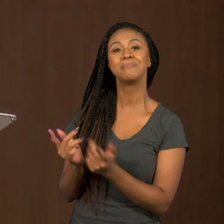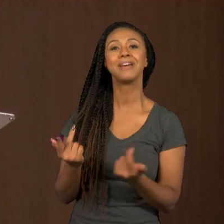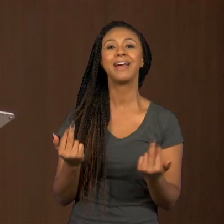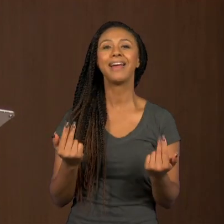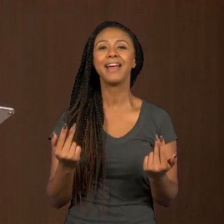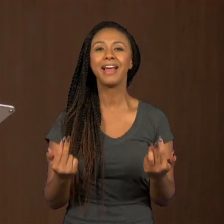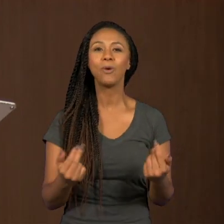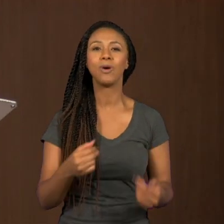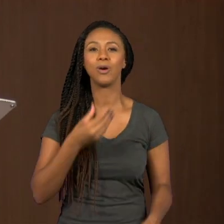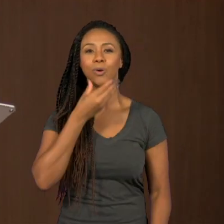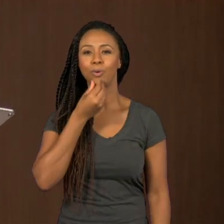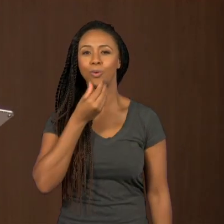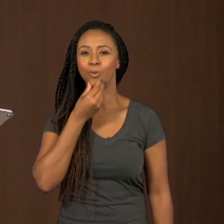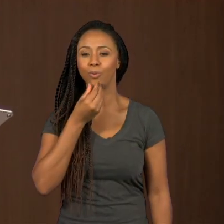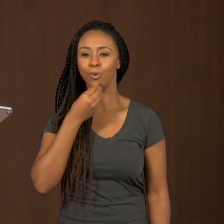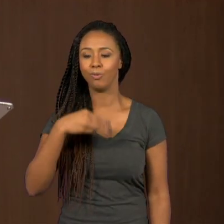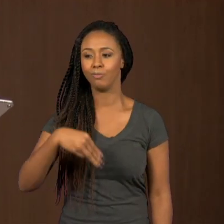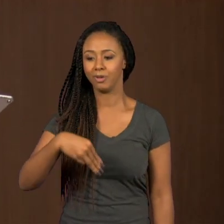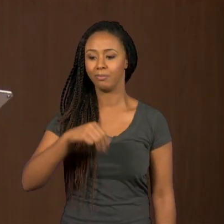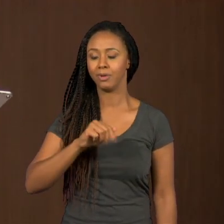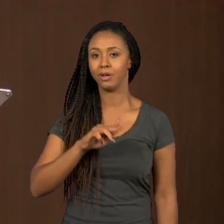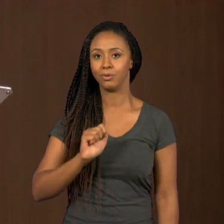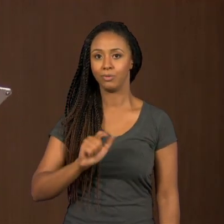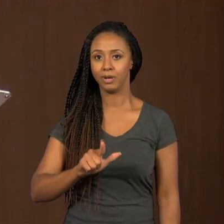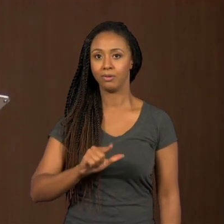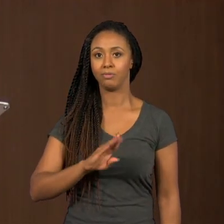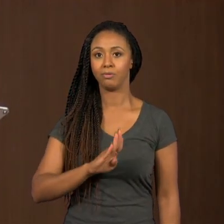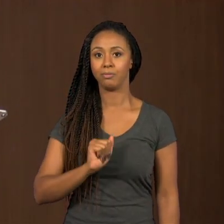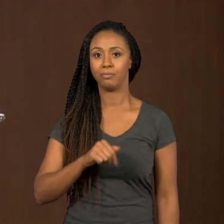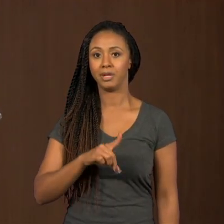NÓS JÁ TRATAMOS, ALIÁS, PRIMO DO MANUEL BANDEIRA,